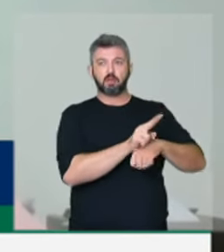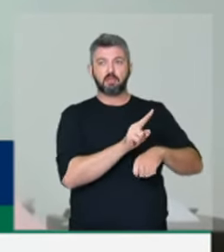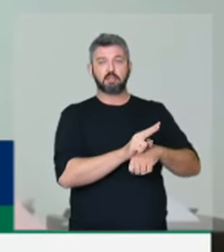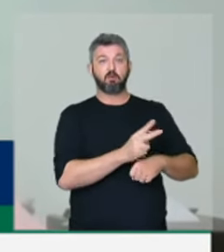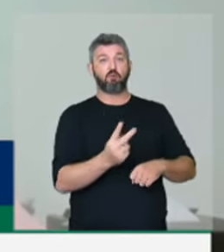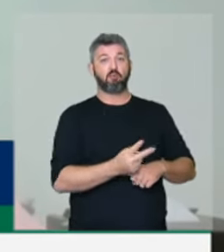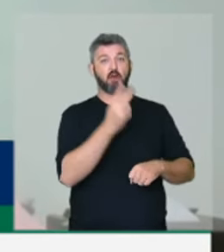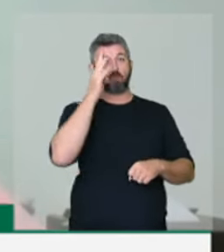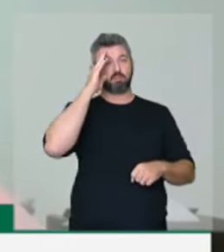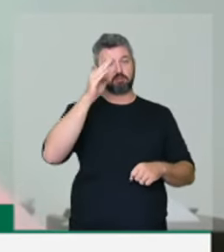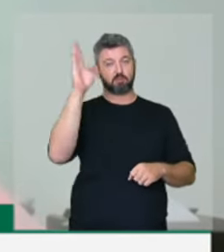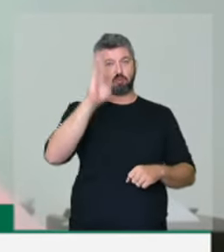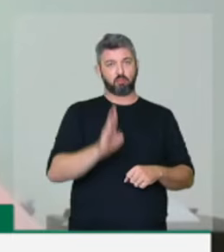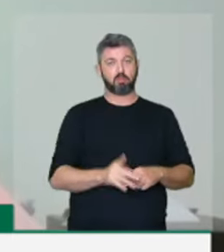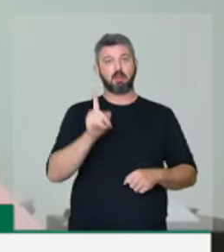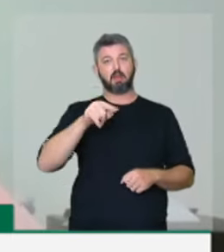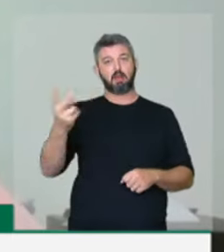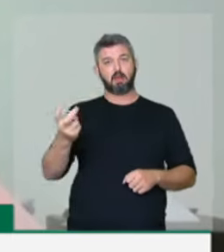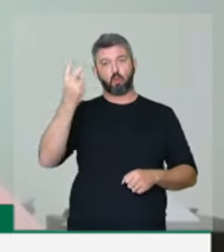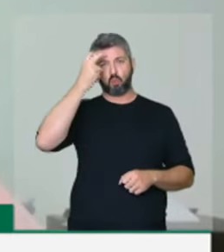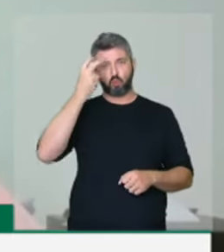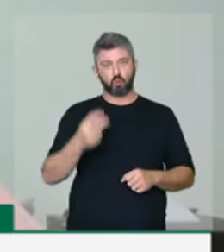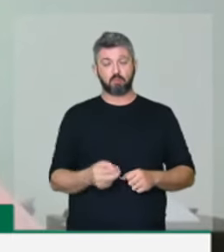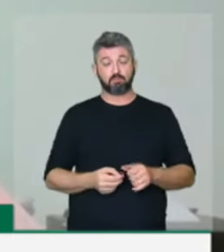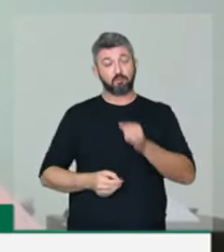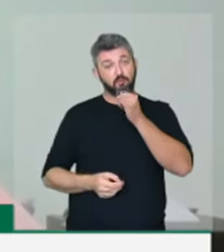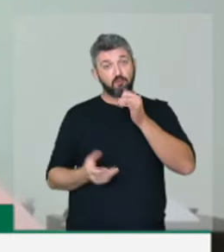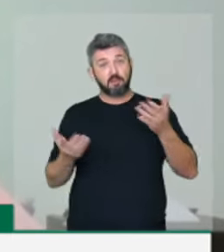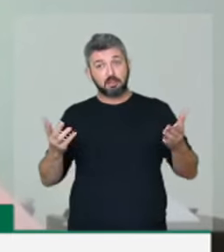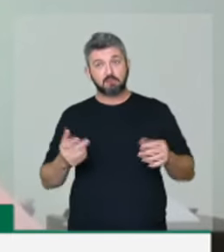INFELIZMENTE TÊM MUITAS PESSOAS QUE NÃO RECONHECEM ISSO. INFELIZMENTE PENSAMENTOS